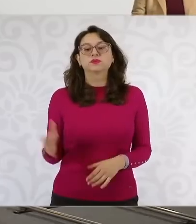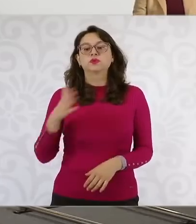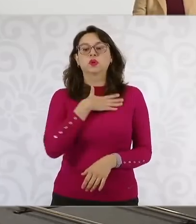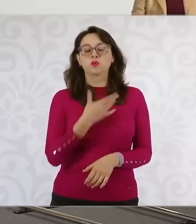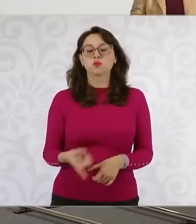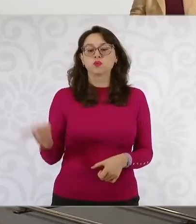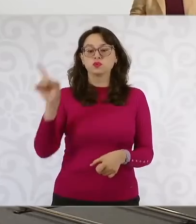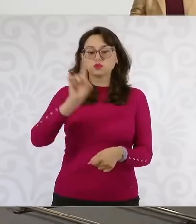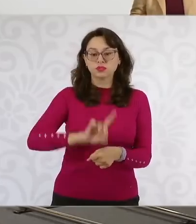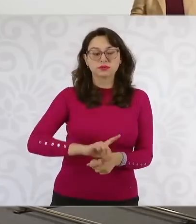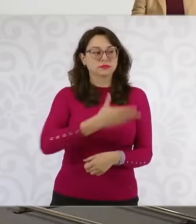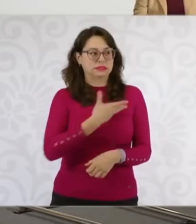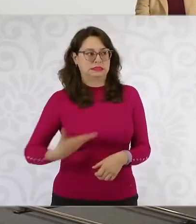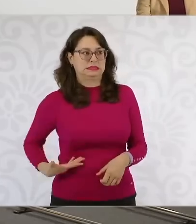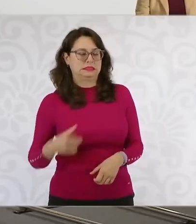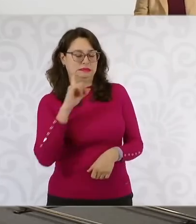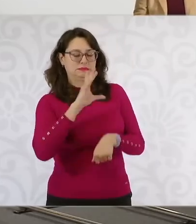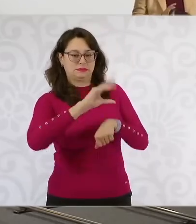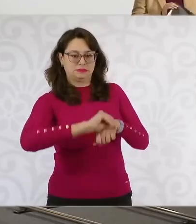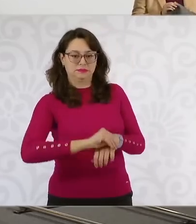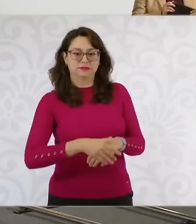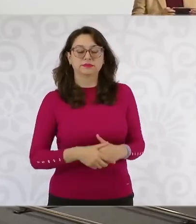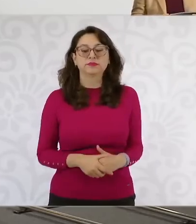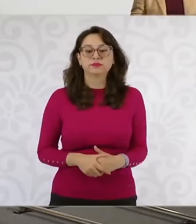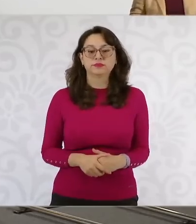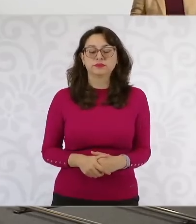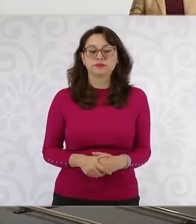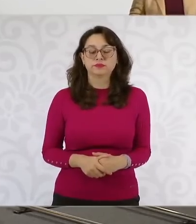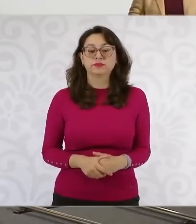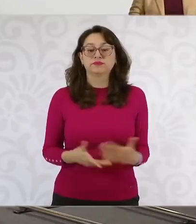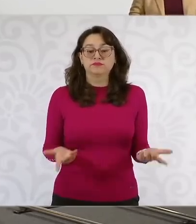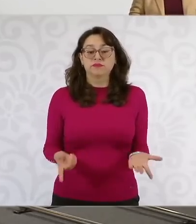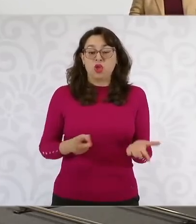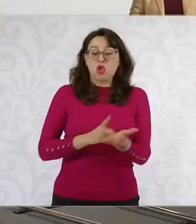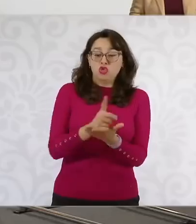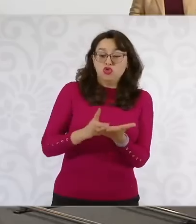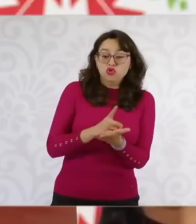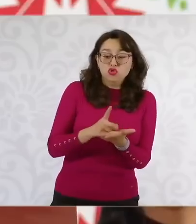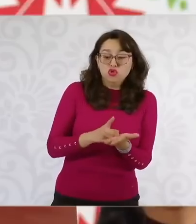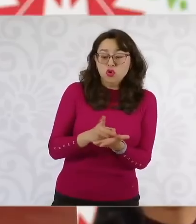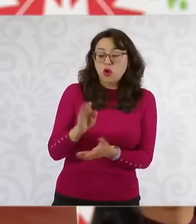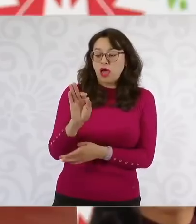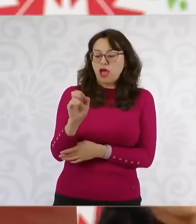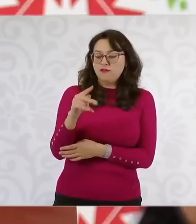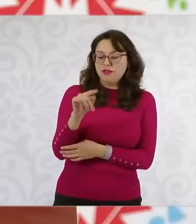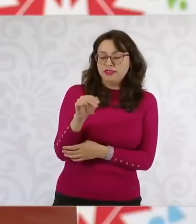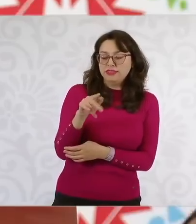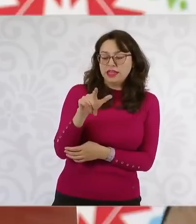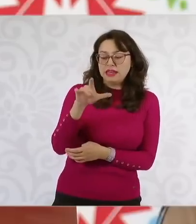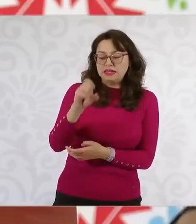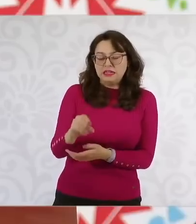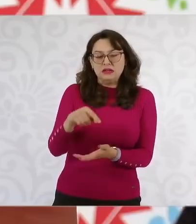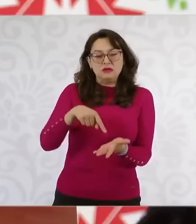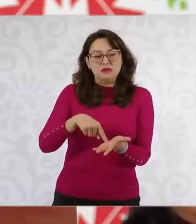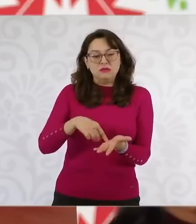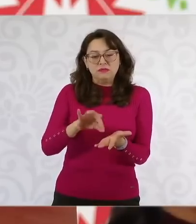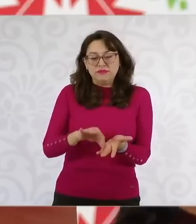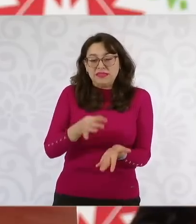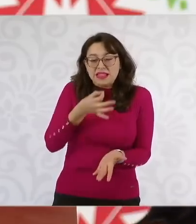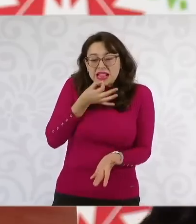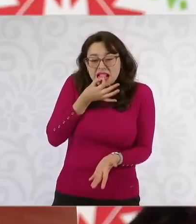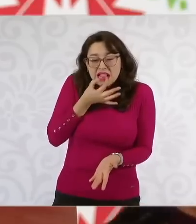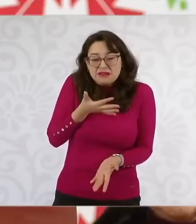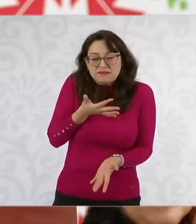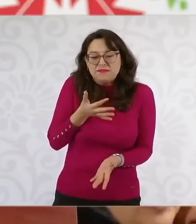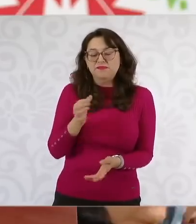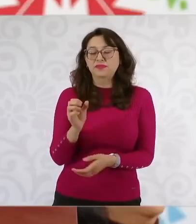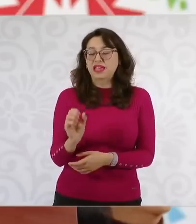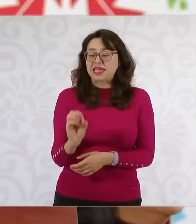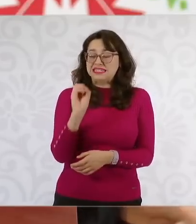todas y todos la dosis de toxicidad del fentanilo comienza en 0.2 mg 0.2 mg para